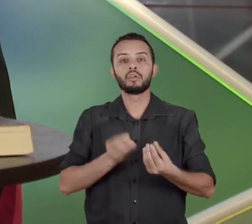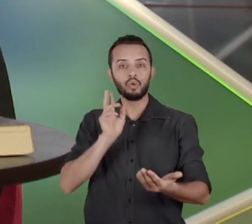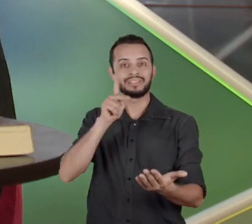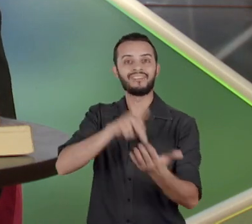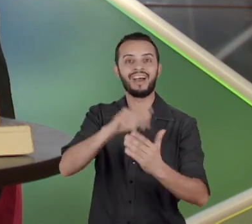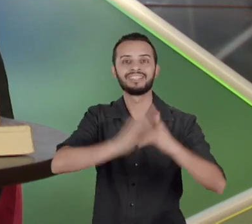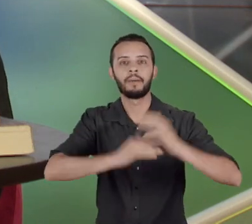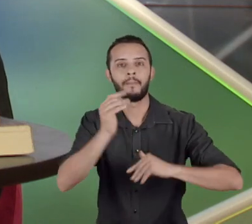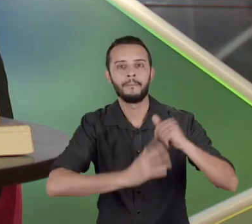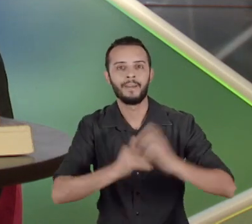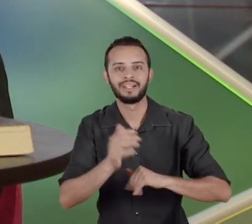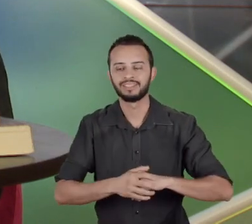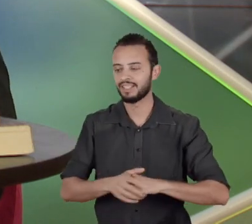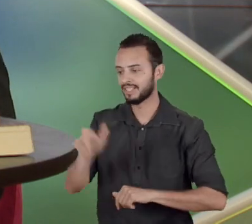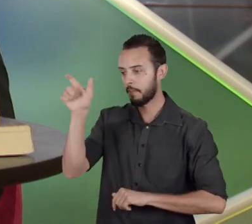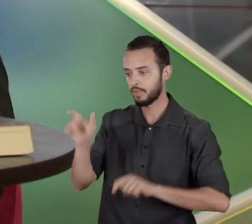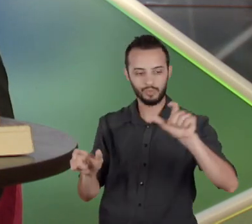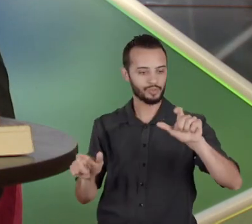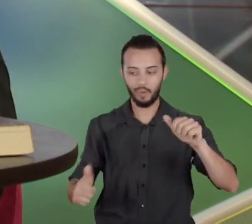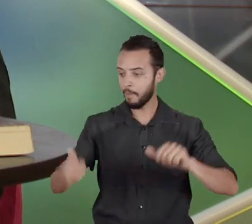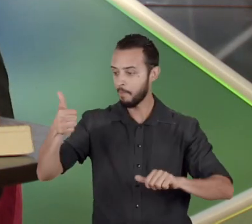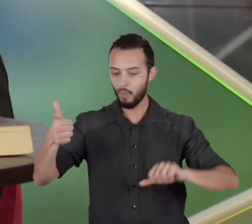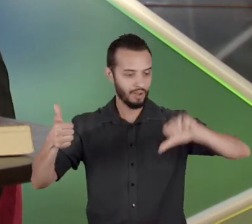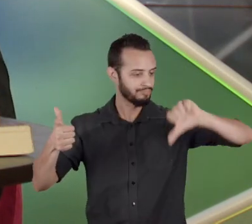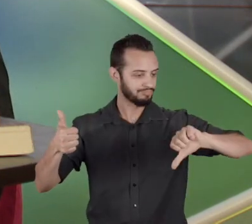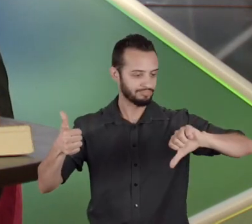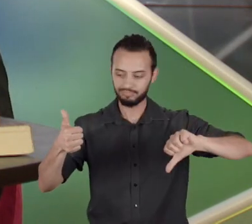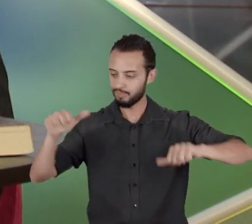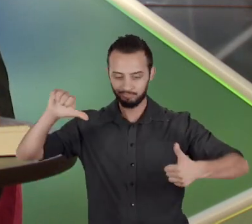que eu vou descobrir quem é o bom agente, quem é virtuoso